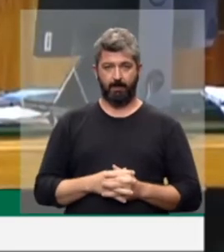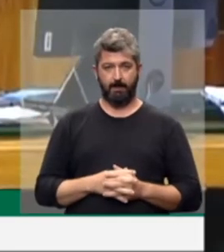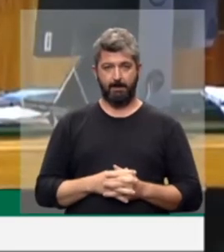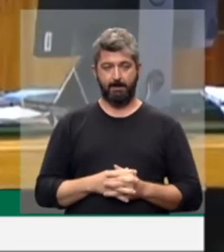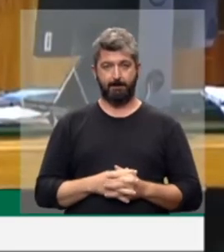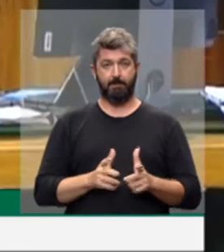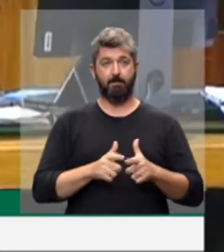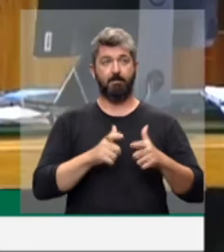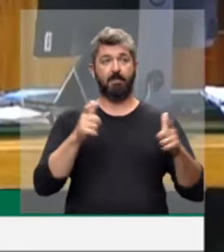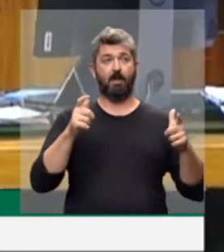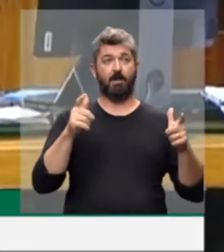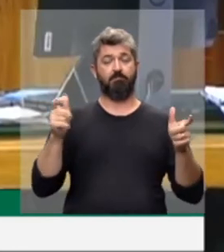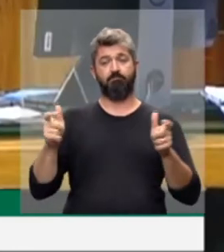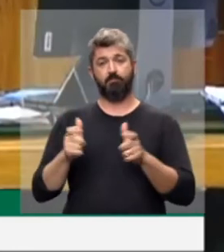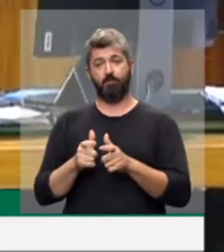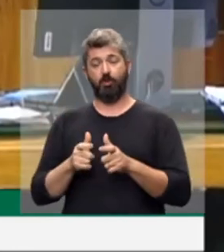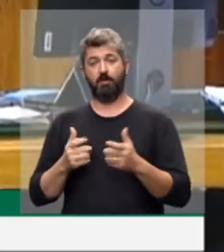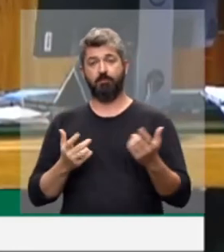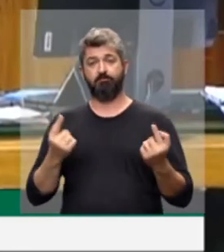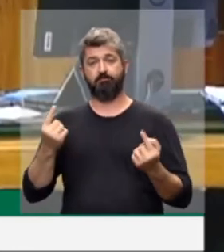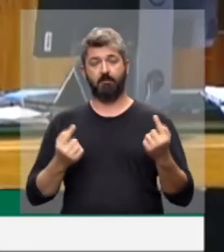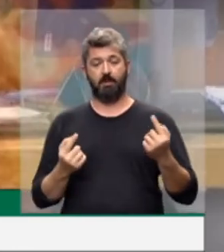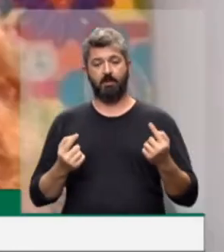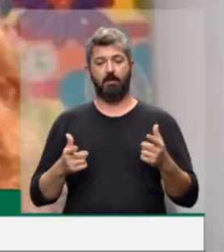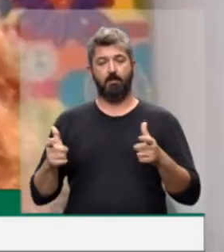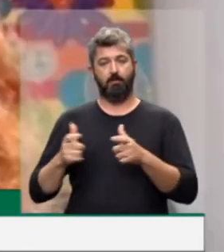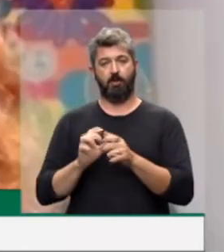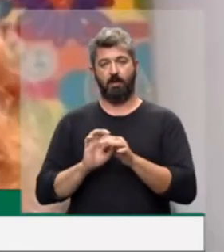[DEPUTADO]: PEDEEMOS É SIM, SENHOR PRESIDENTE. [PRESIDENTE]: PODEMOS